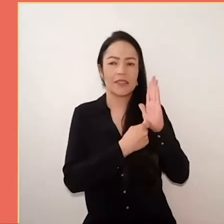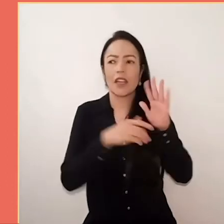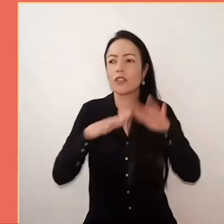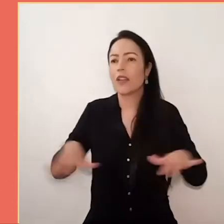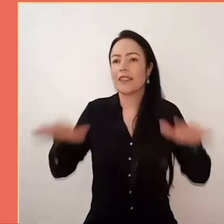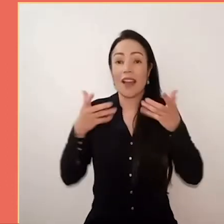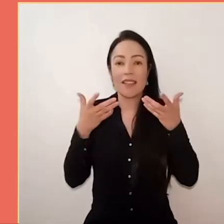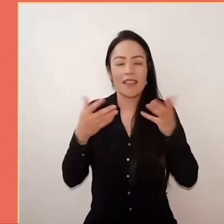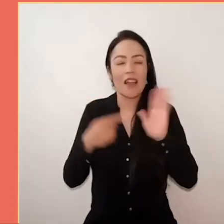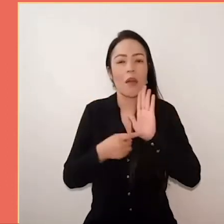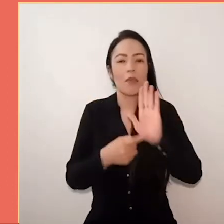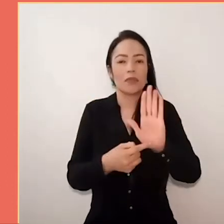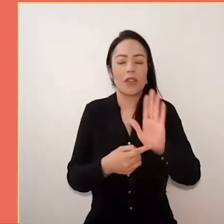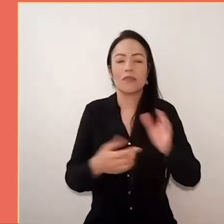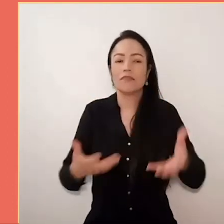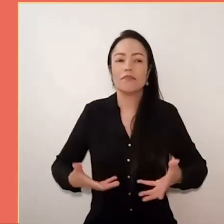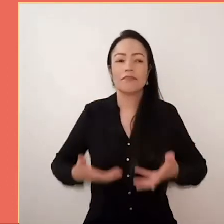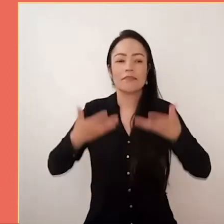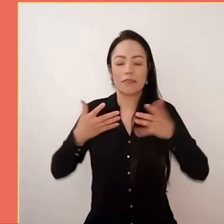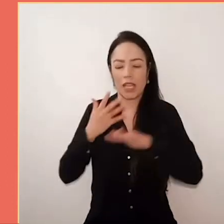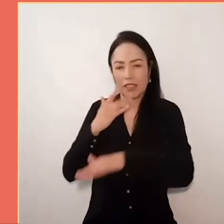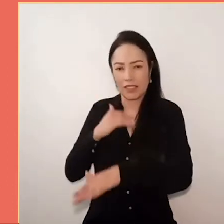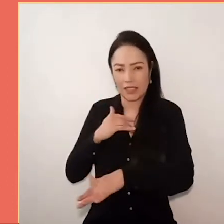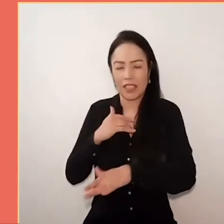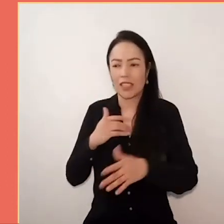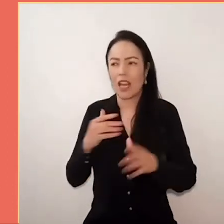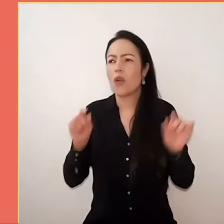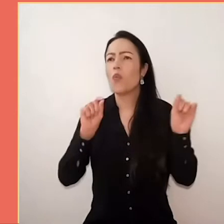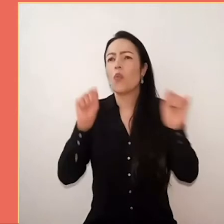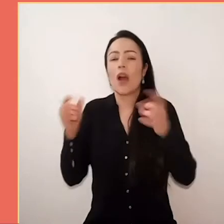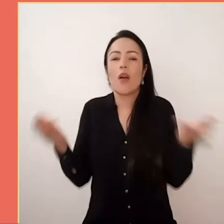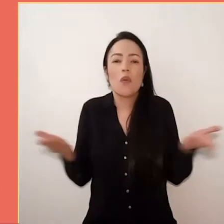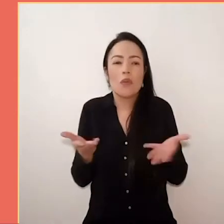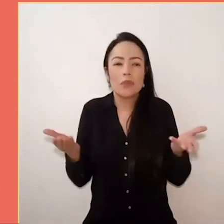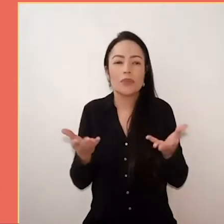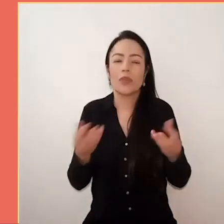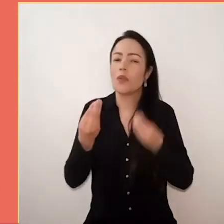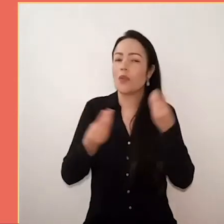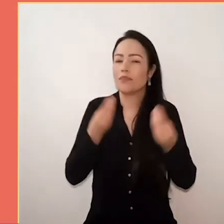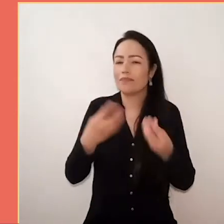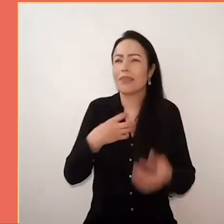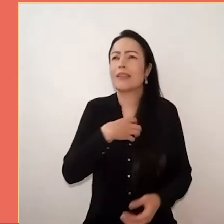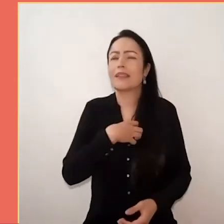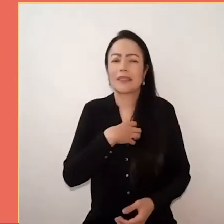é a potência da infância pra reagir a essa tragédia humana também, ou seja, não no lugar daquele que precisa ser ensinado,